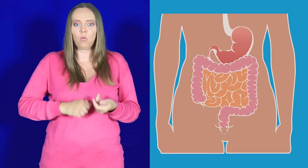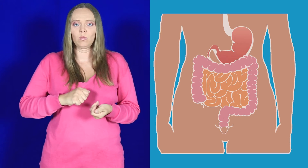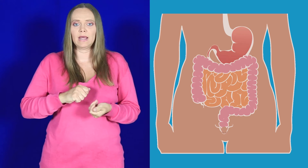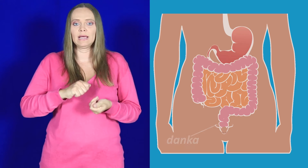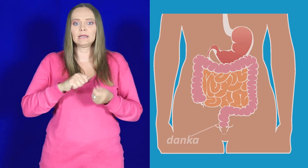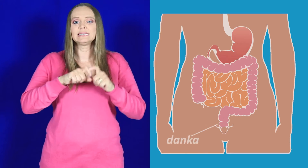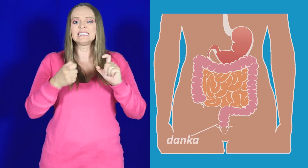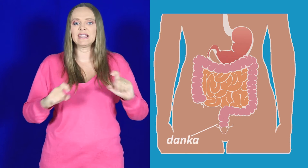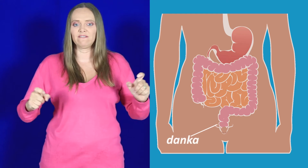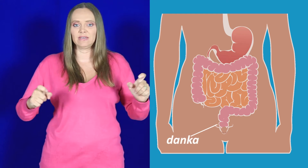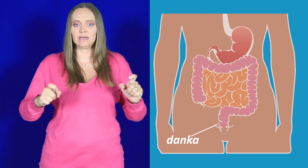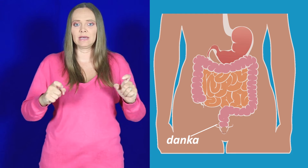Konča se z danko.